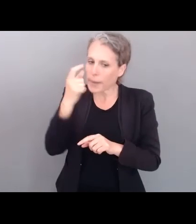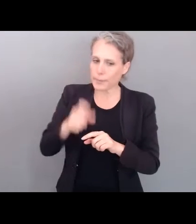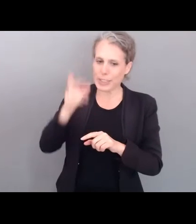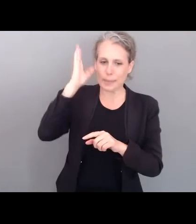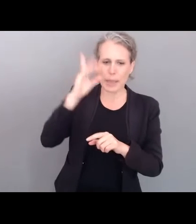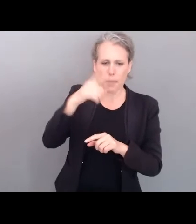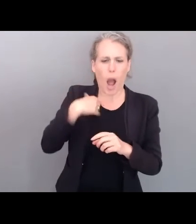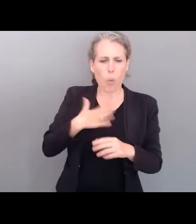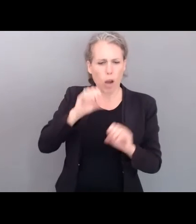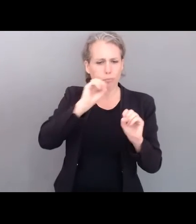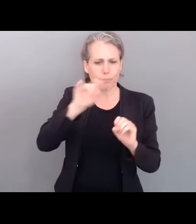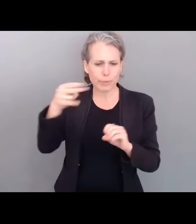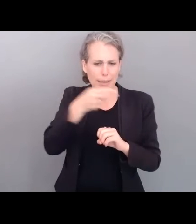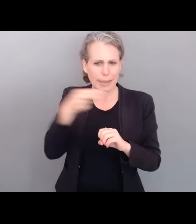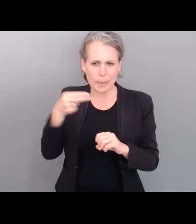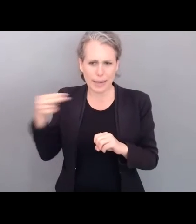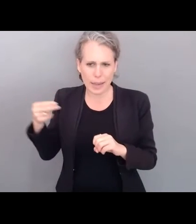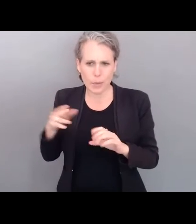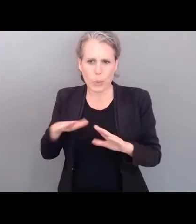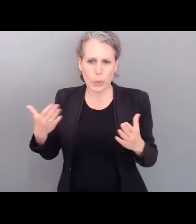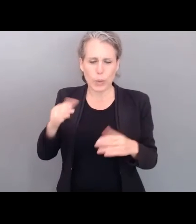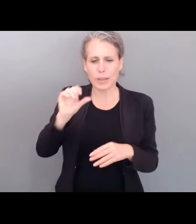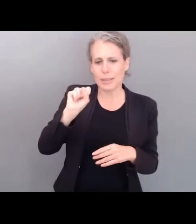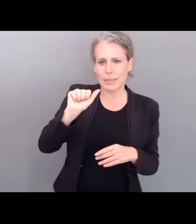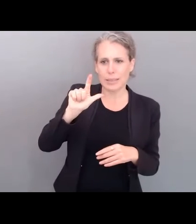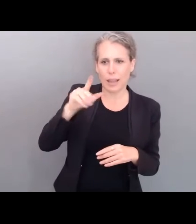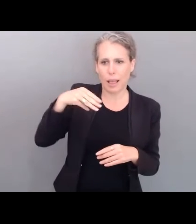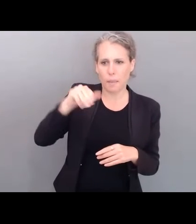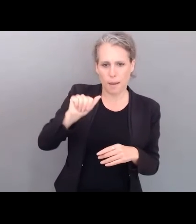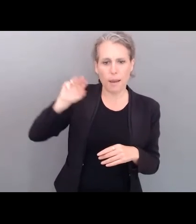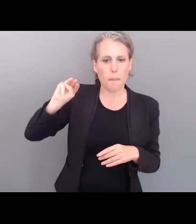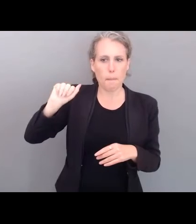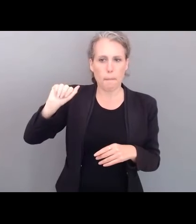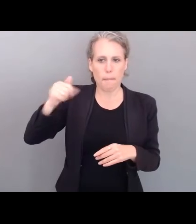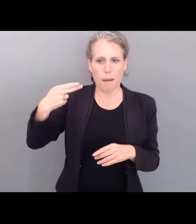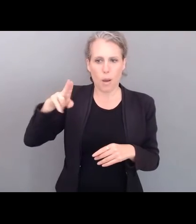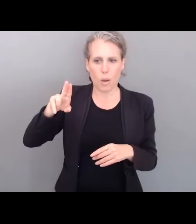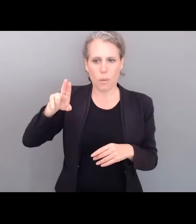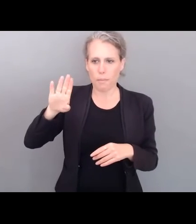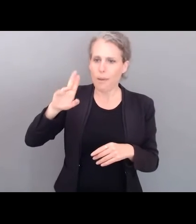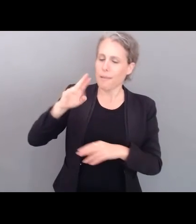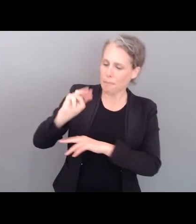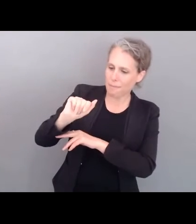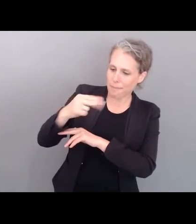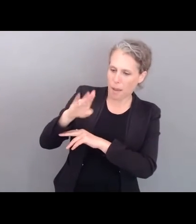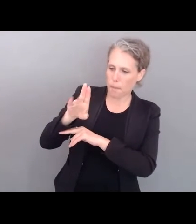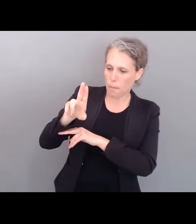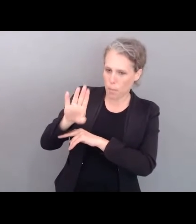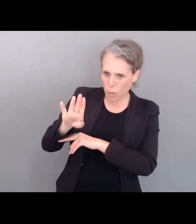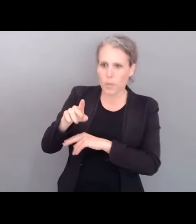honor de presentar primero a nuestros investigadores de Bangladesh, pero solo uno hablará en este momento, pero presentaré a ambos.